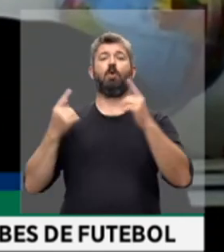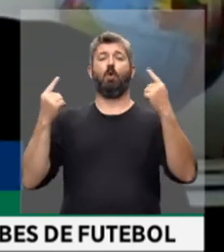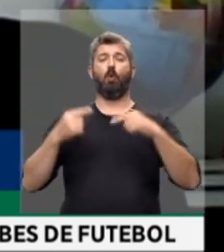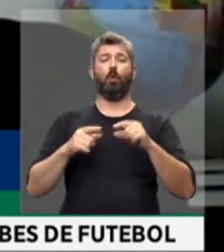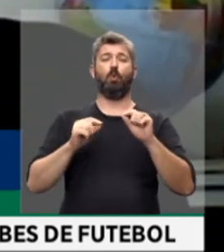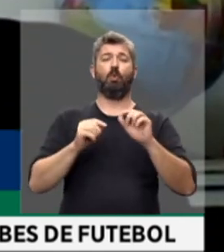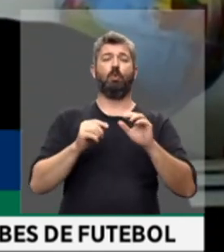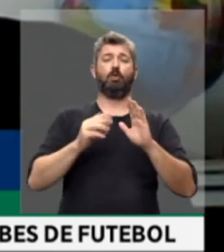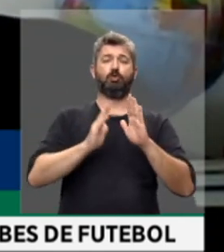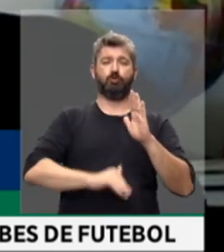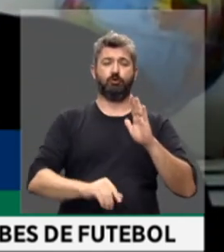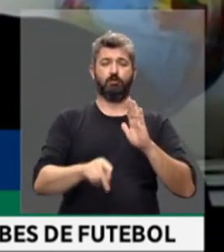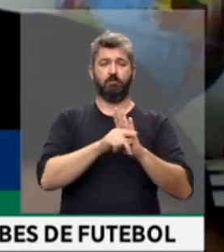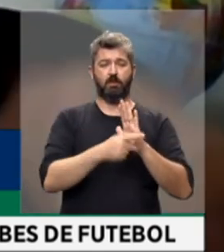DESSE UM MINUTO. . É PRECISO